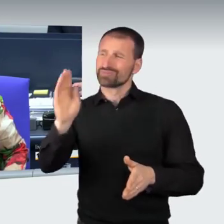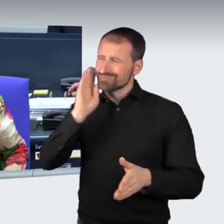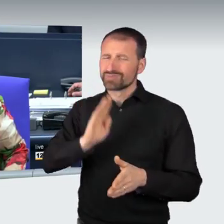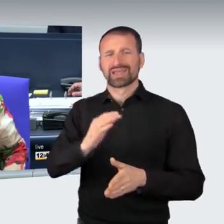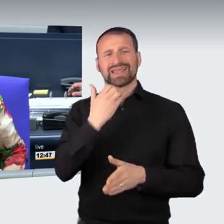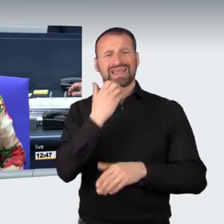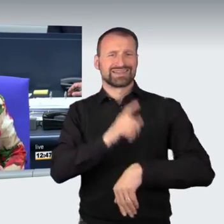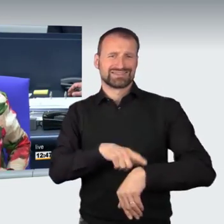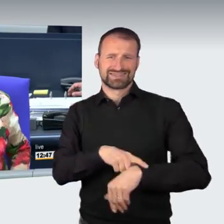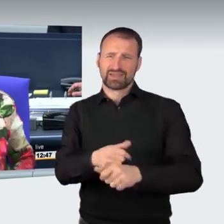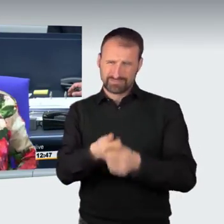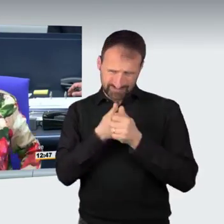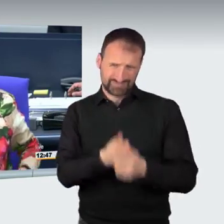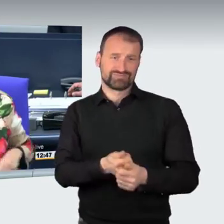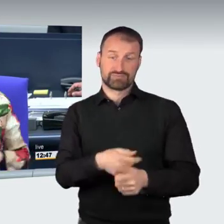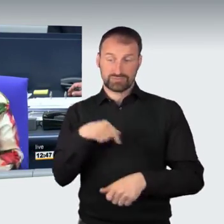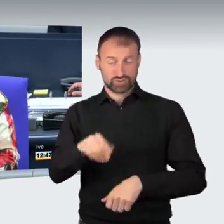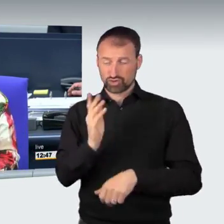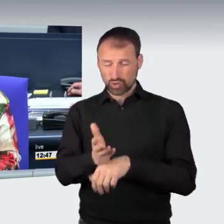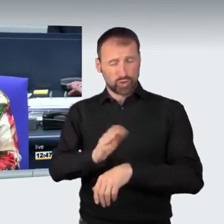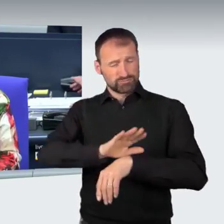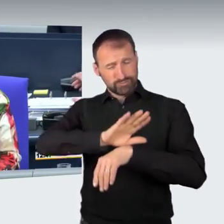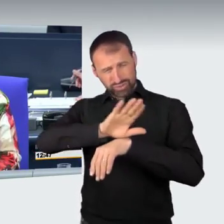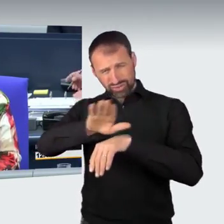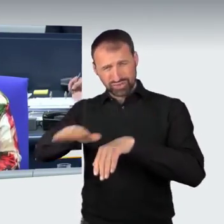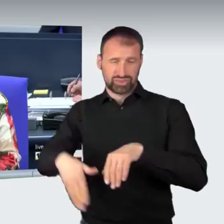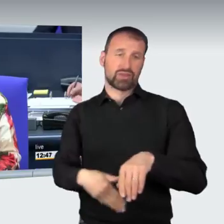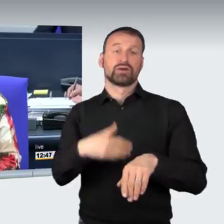Nächste Rednerin ist Nicole Gohlke für die Linke.